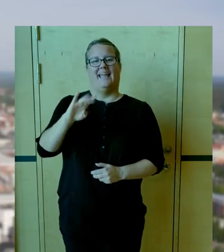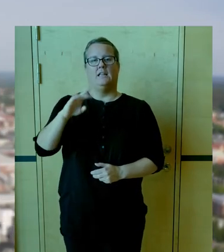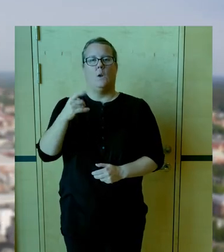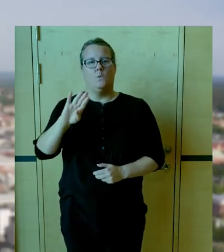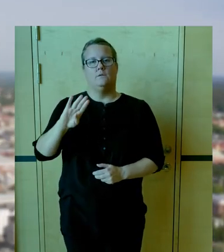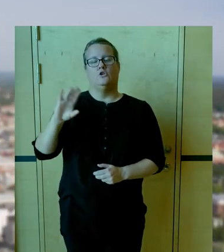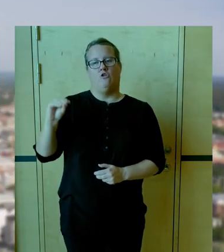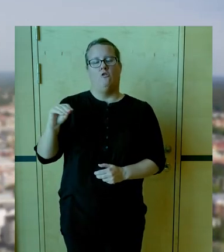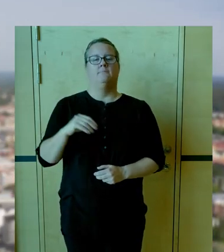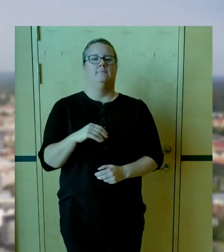Kerstin Olofsson